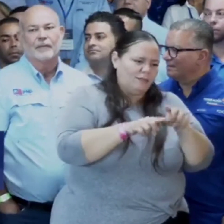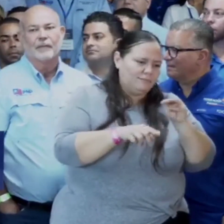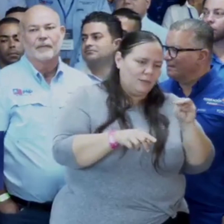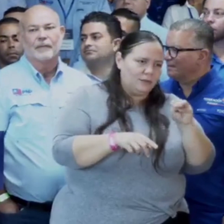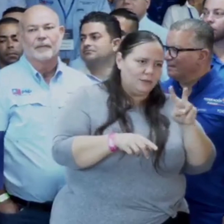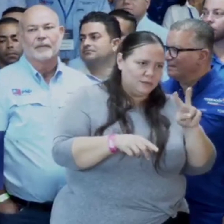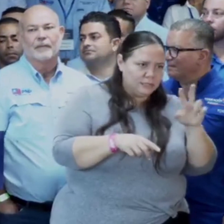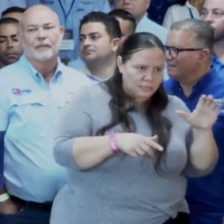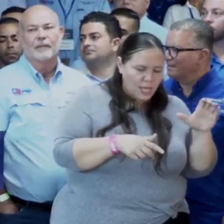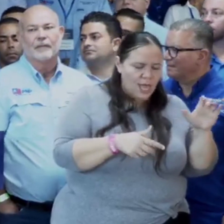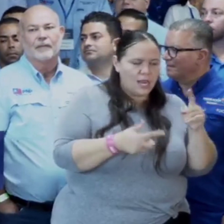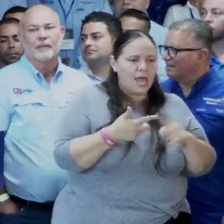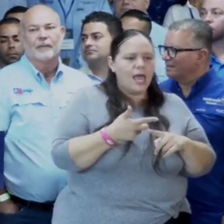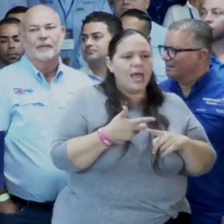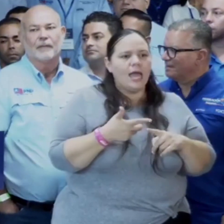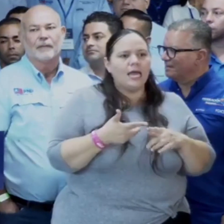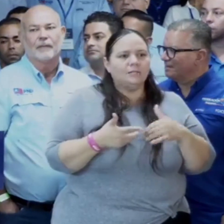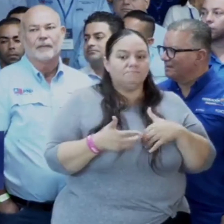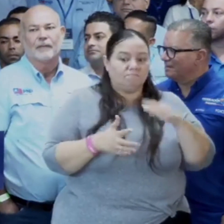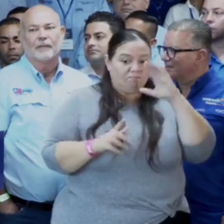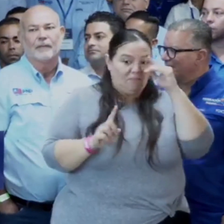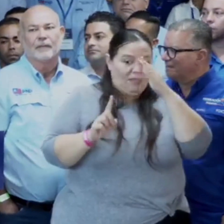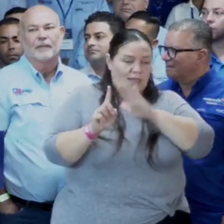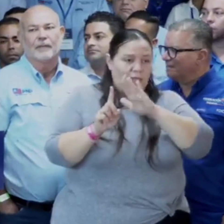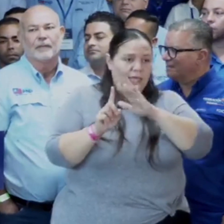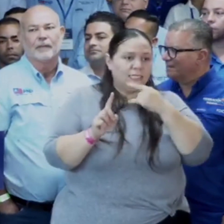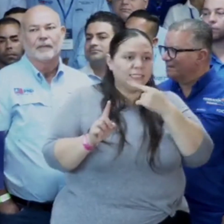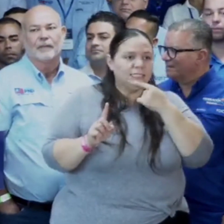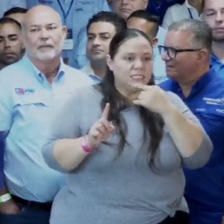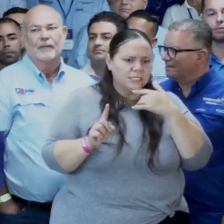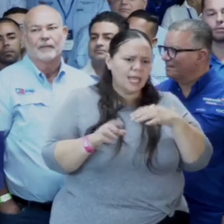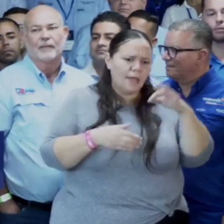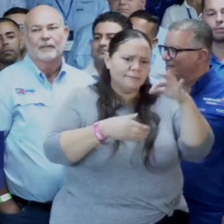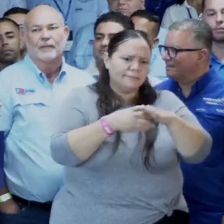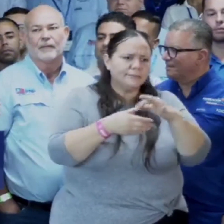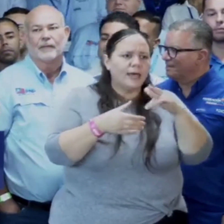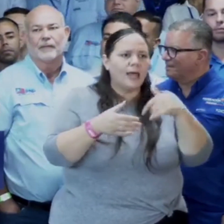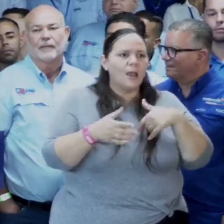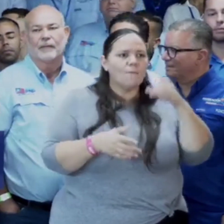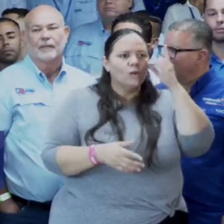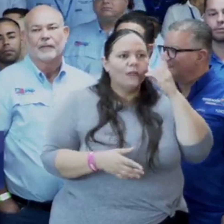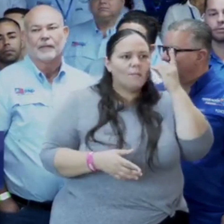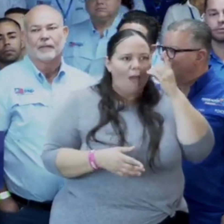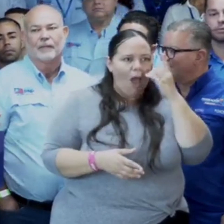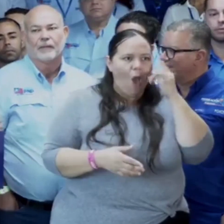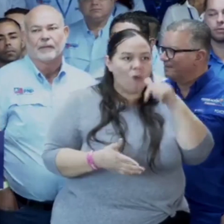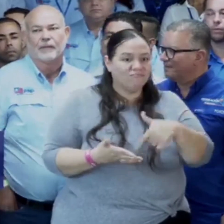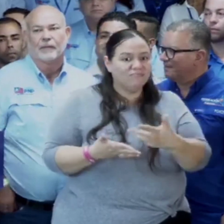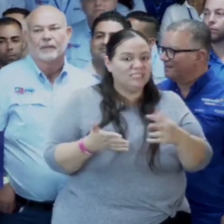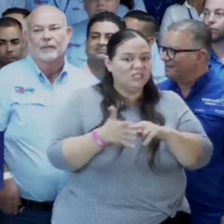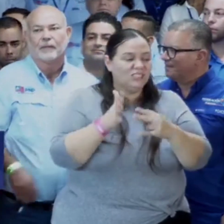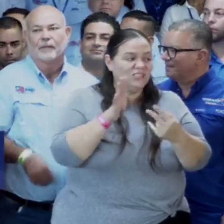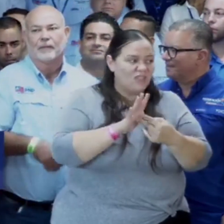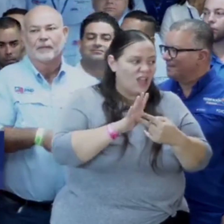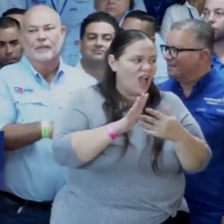por por dar mado eso es corrupción amigo eso es corrupción verdad cuando tú tratas de te